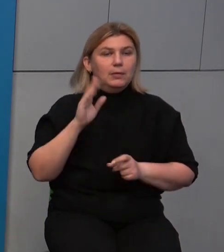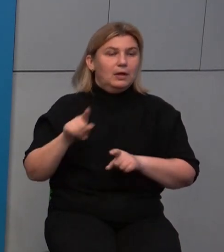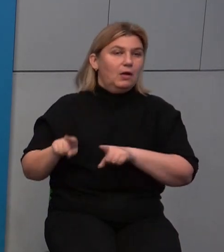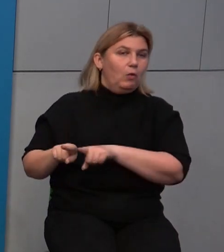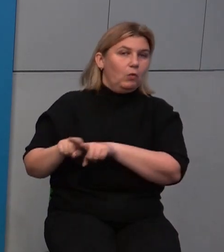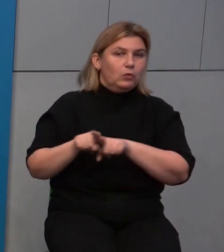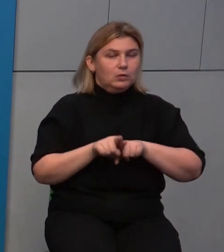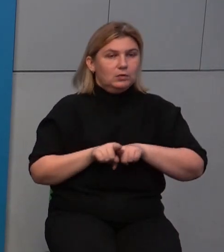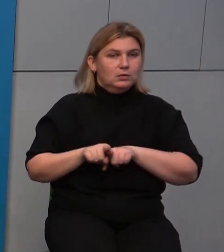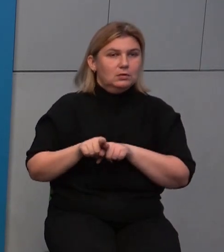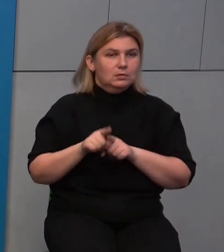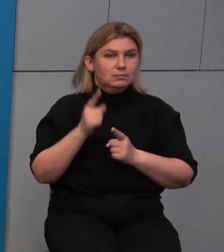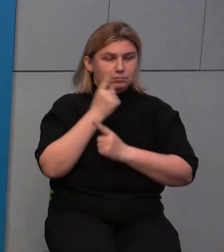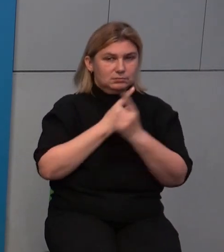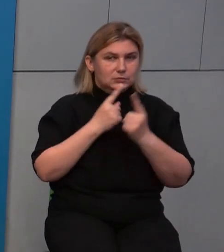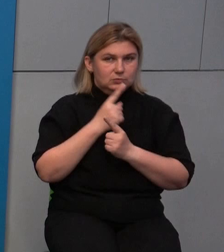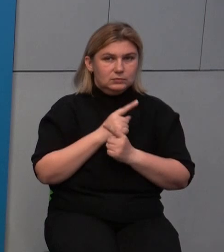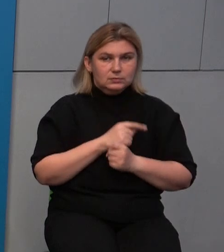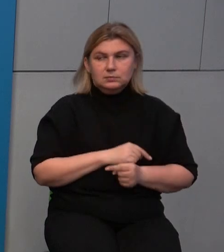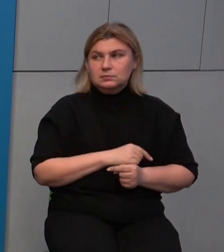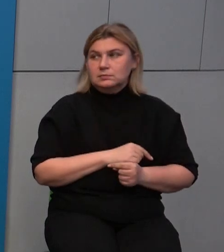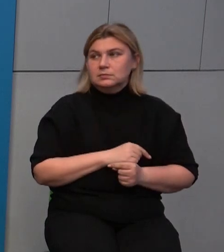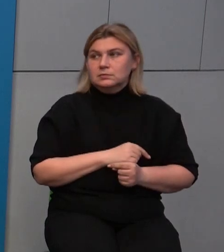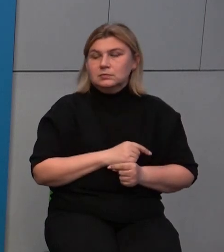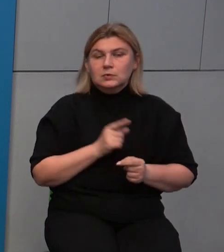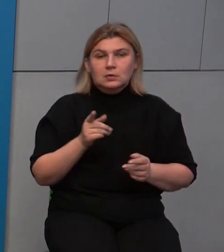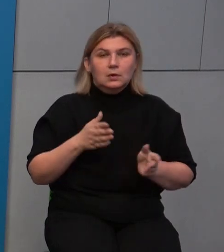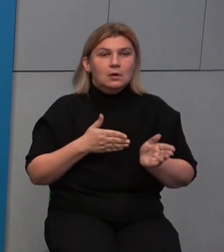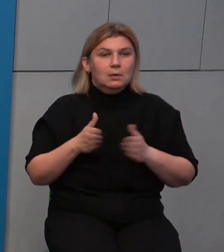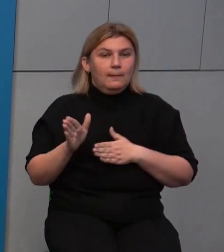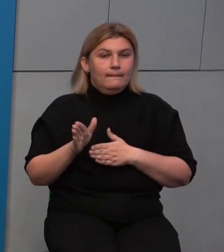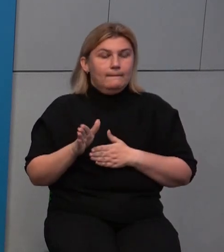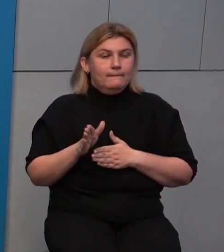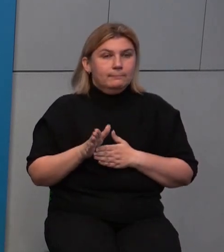I wydaje mi się, że tutaj ta droga pod tym względem była inna